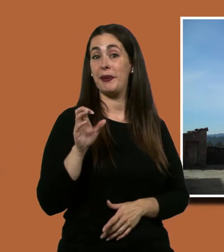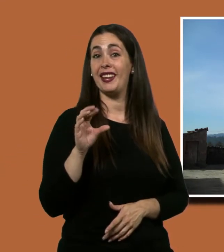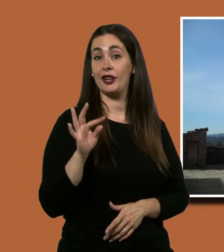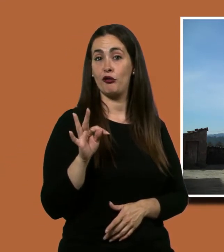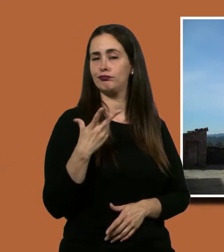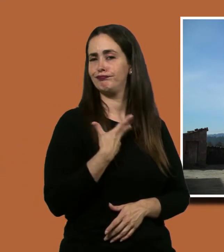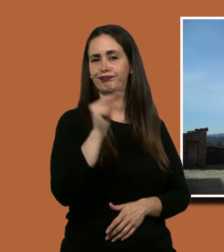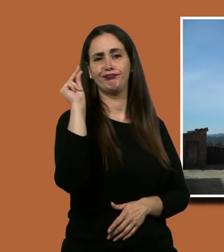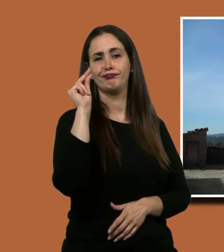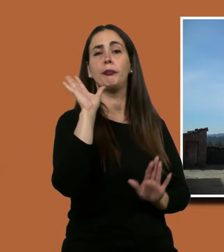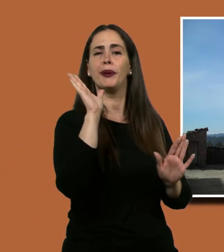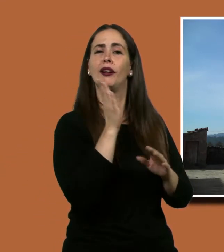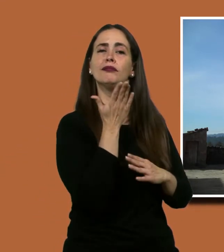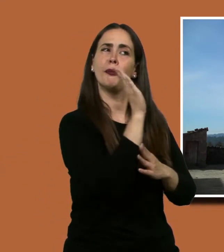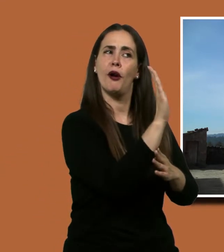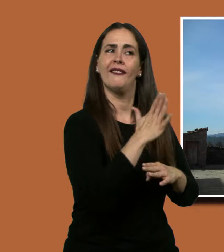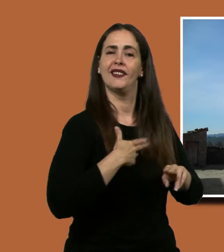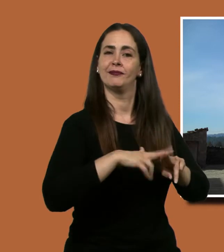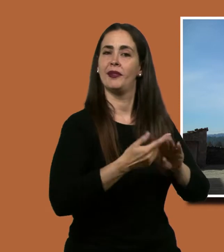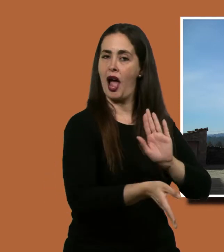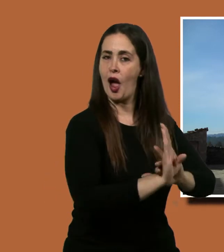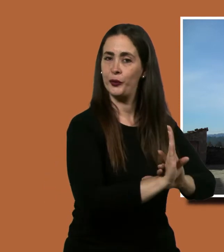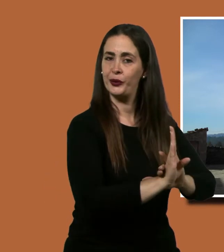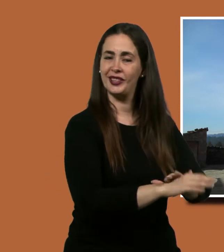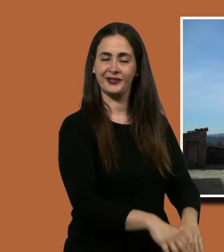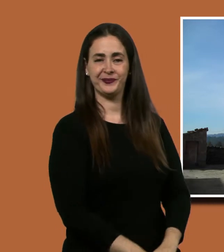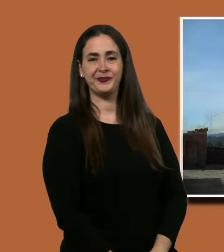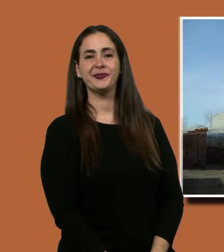En Perot s’hi nega, però manté l’oferiment.